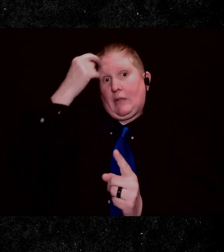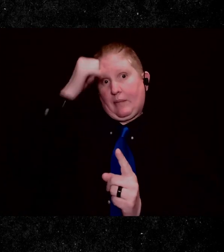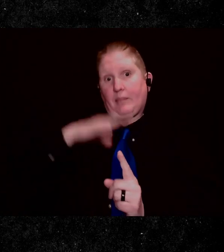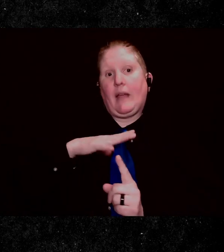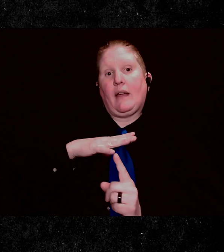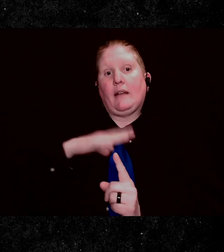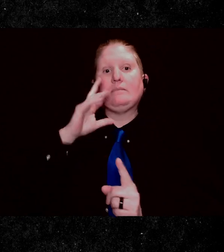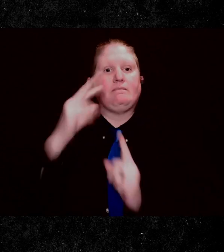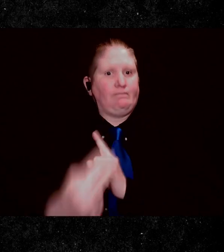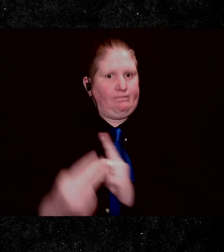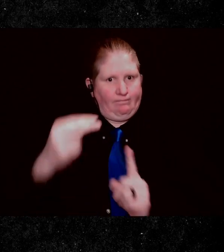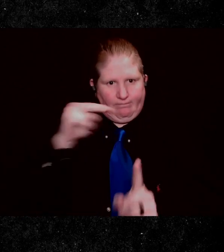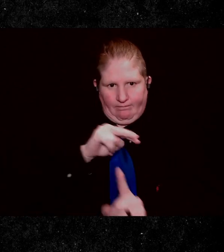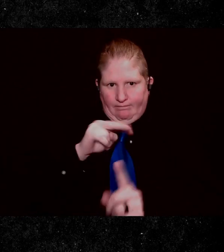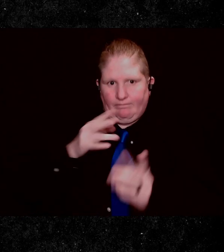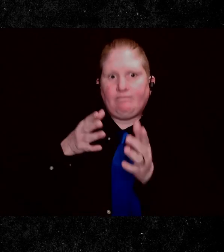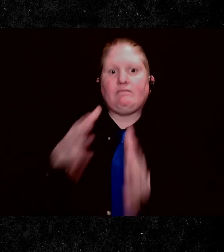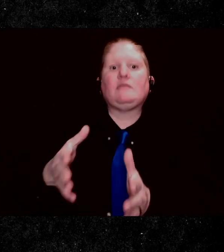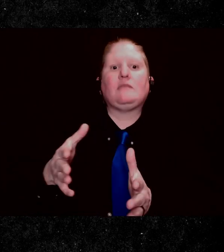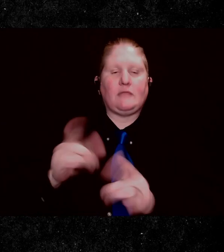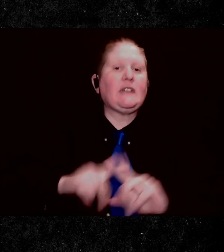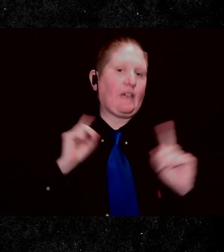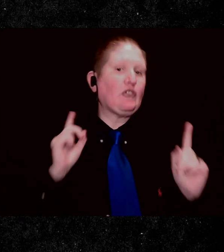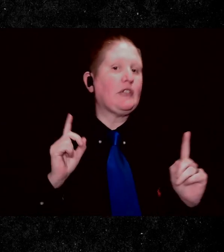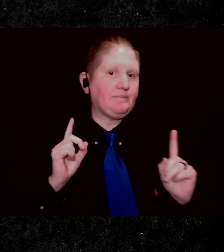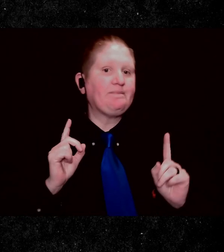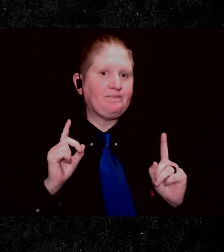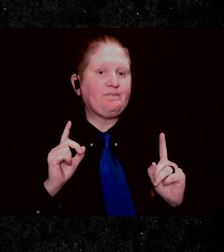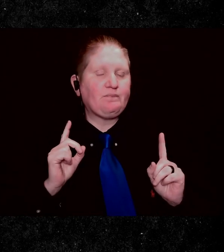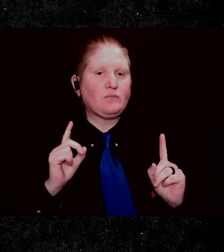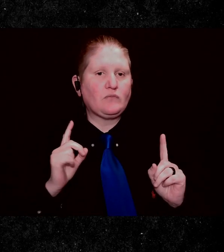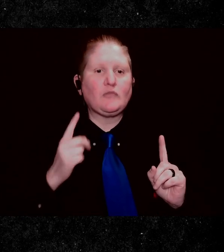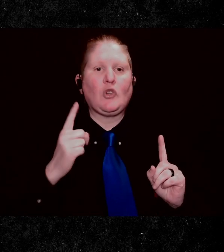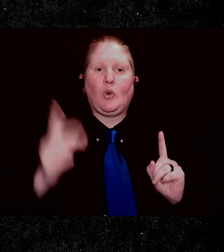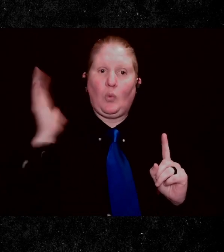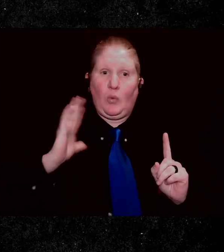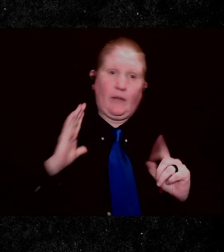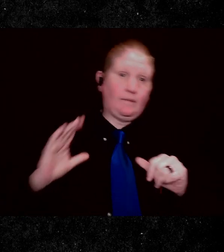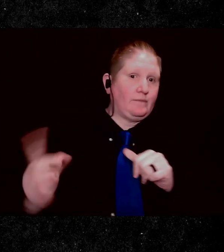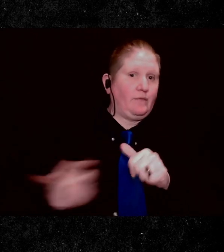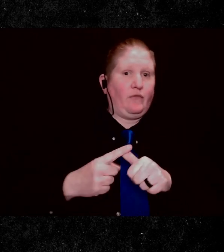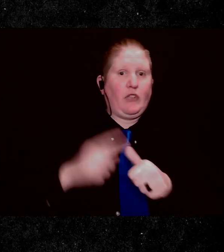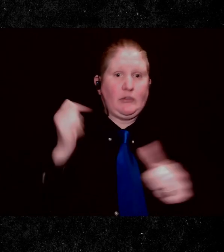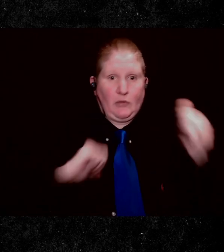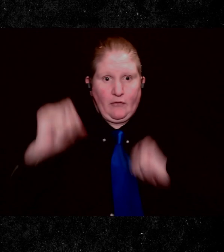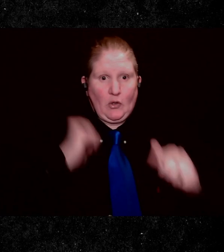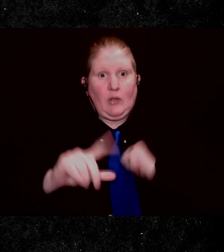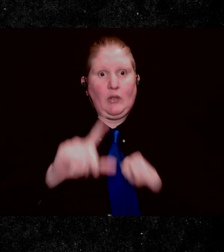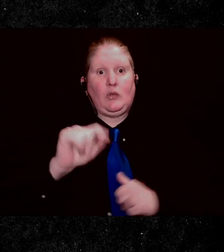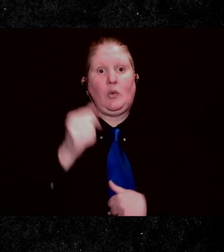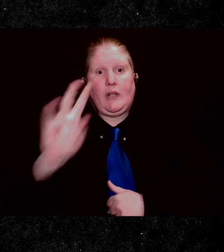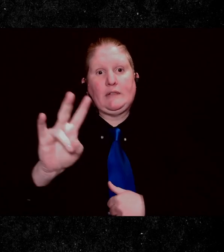comienza a ver la situación así como a él mismo de manera muy diferente. Cuando interpretaste la canción por primera vez en 2017